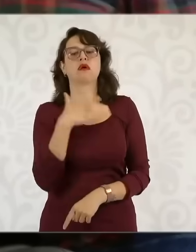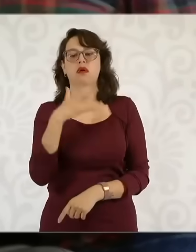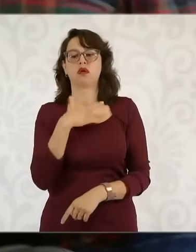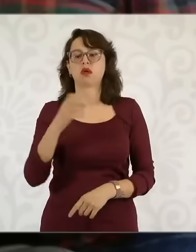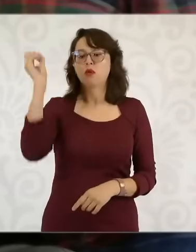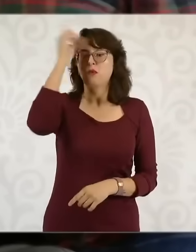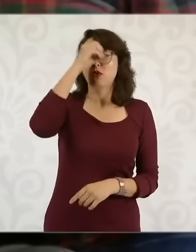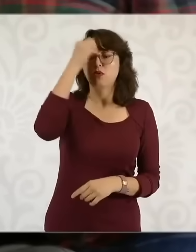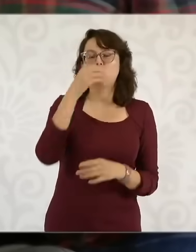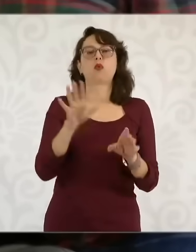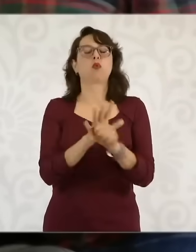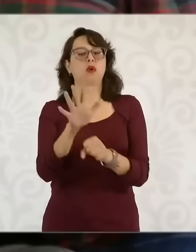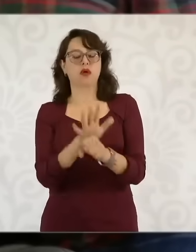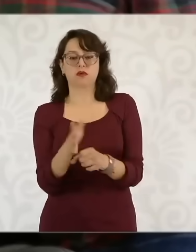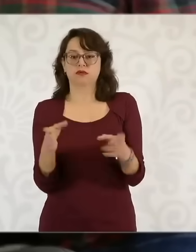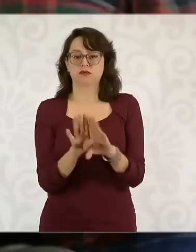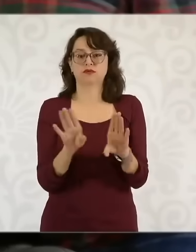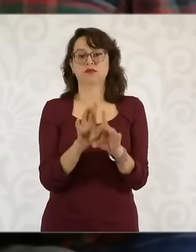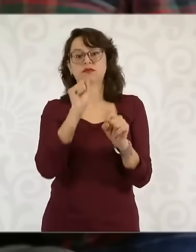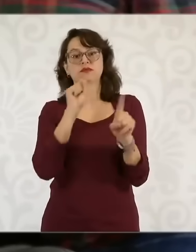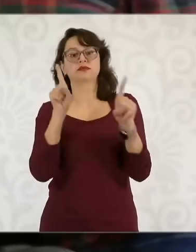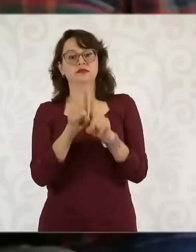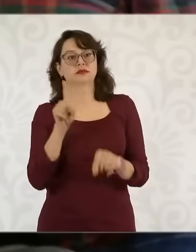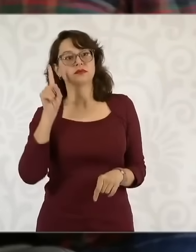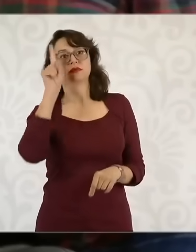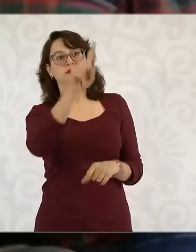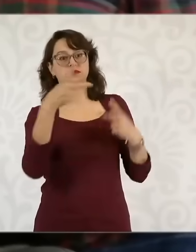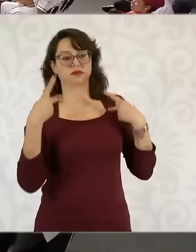incluso el llamado que haría a los mexicanos que est que siguen participando Lo que hemos dicho